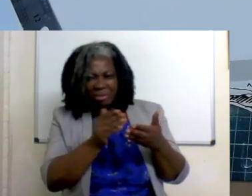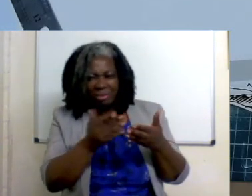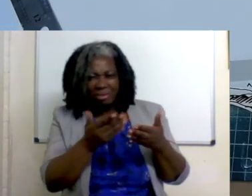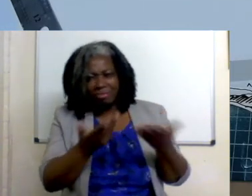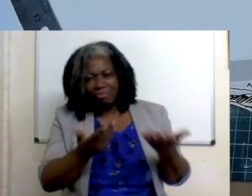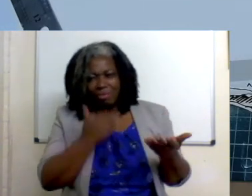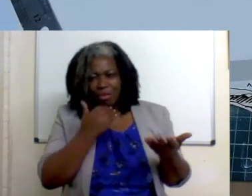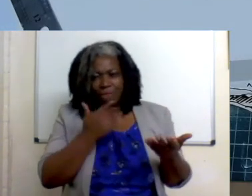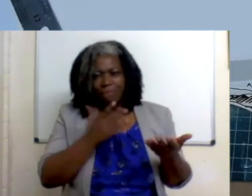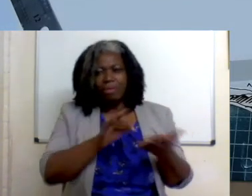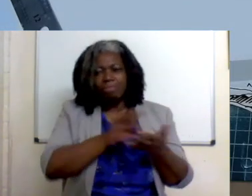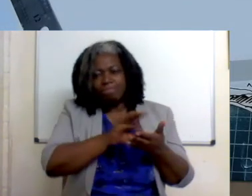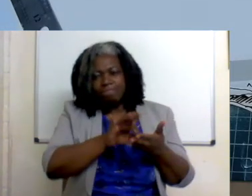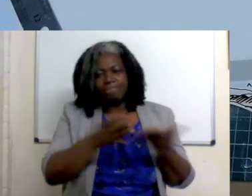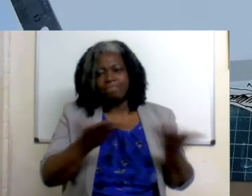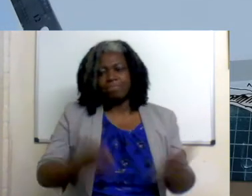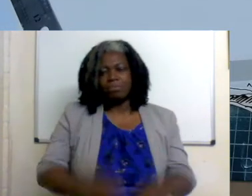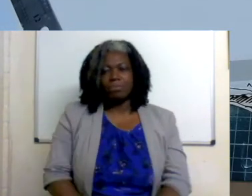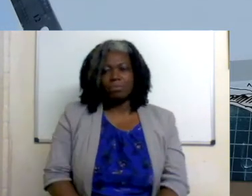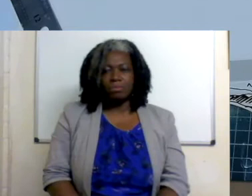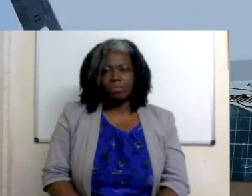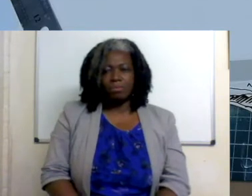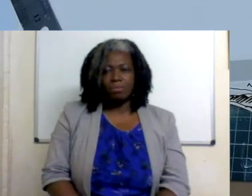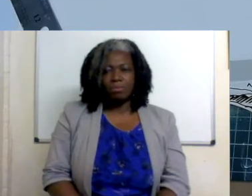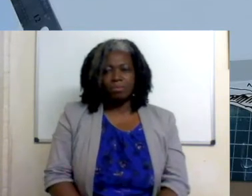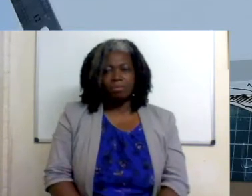misto.